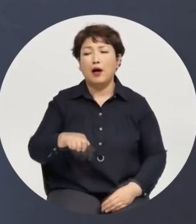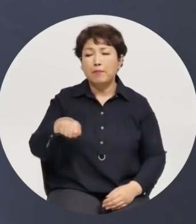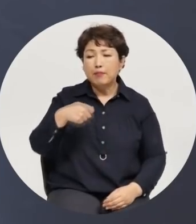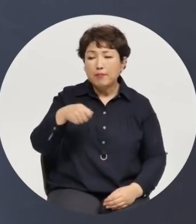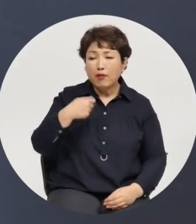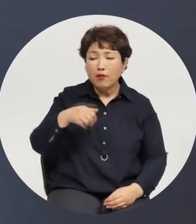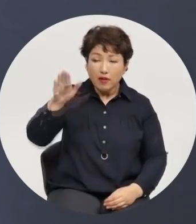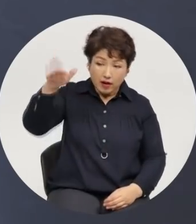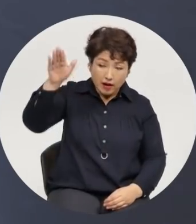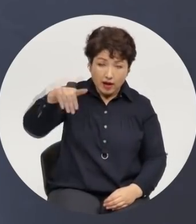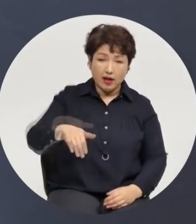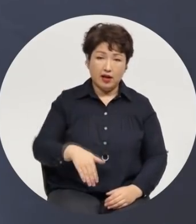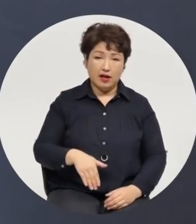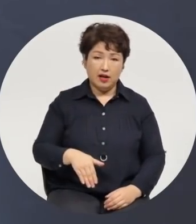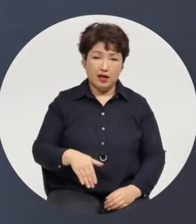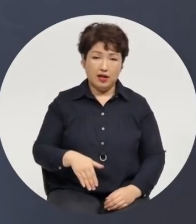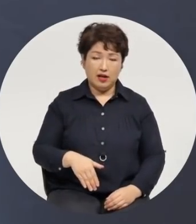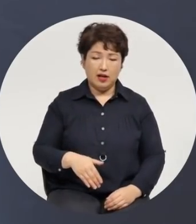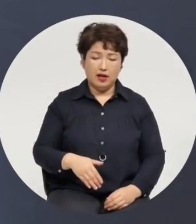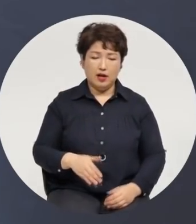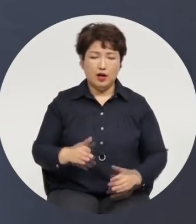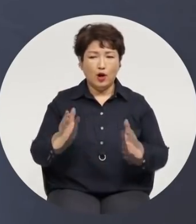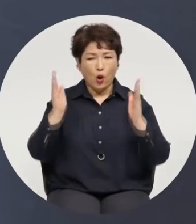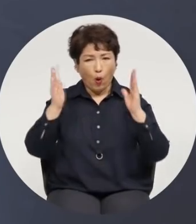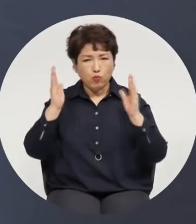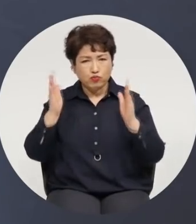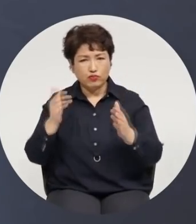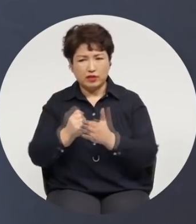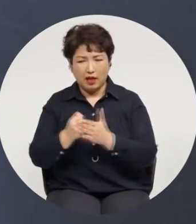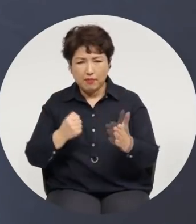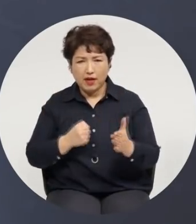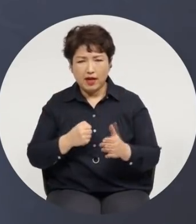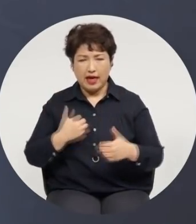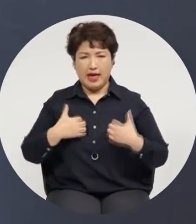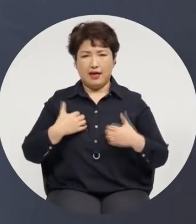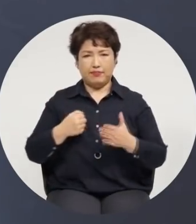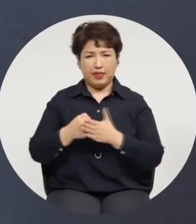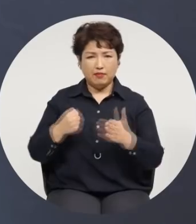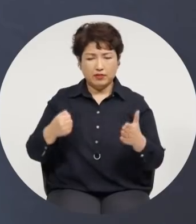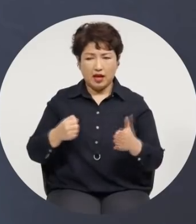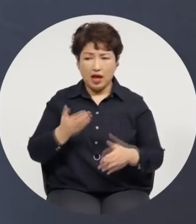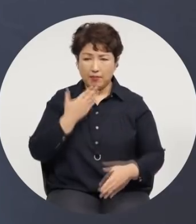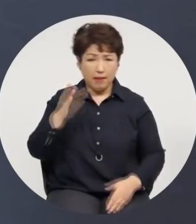"얘야 밥 먹어라" 말하는데 공부하거나 게임한다고 안 먹으면